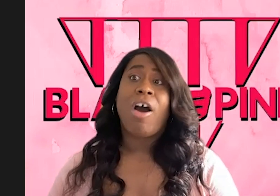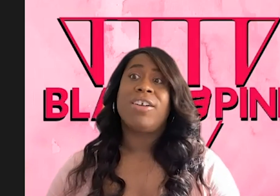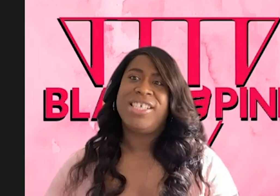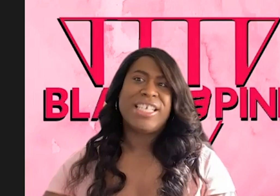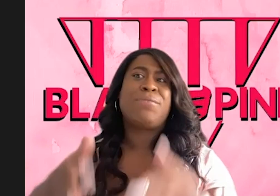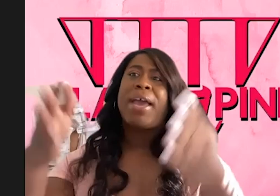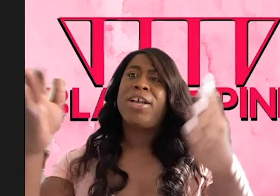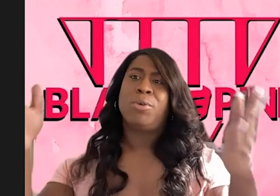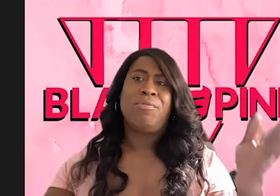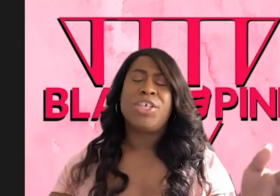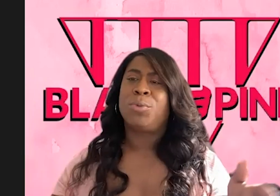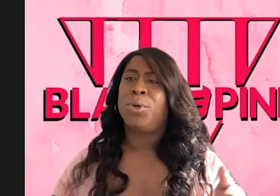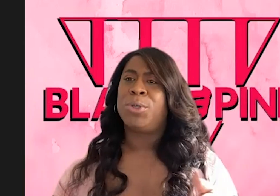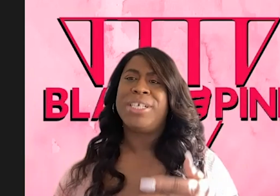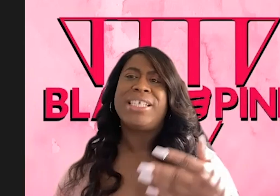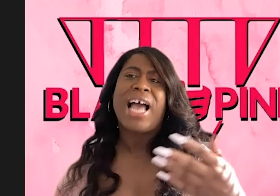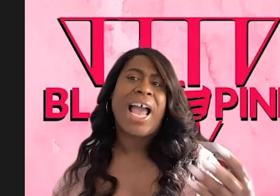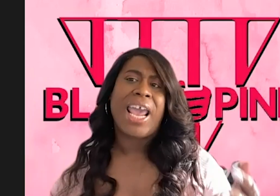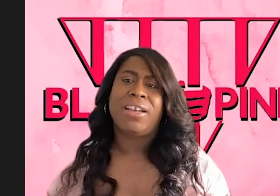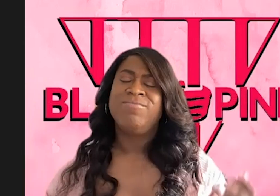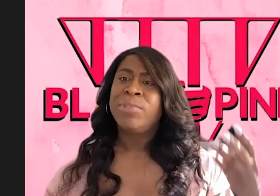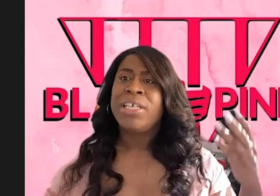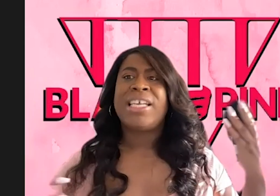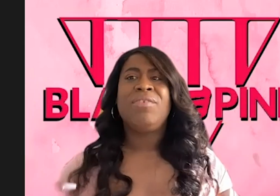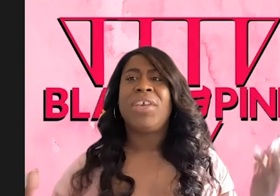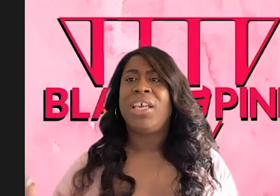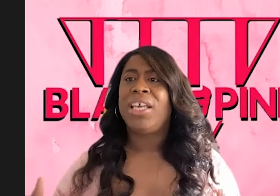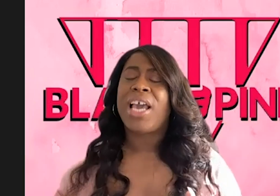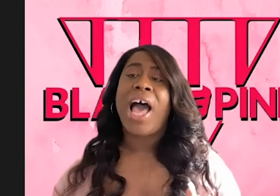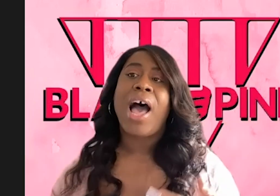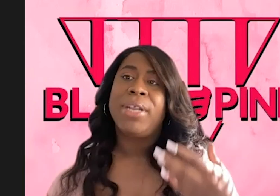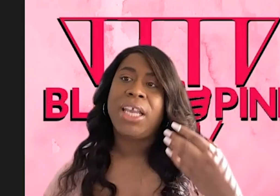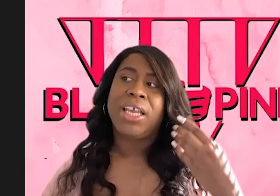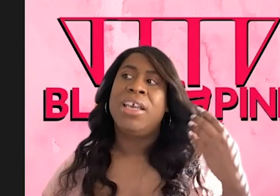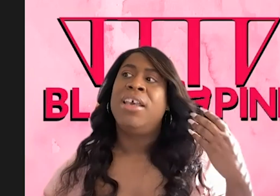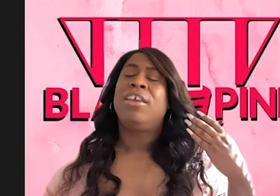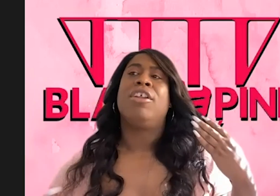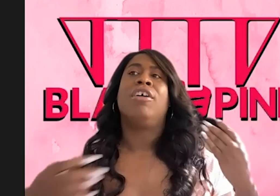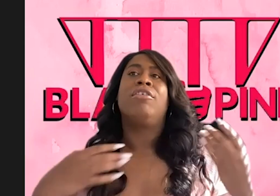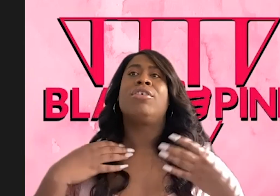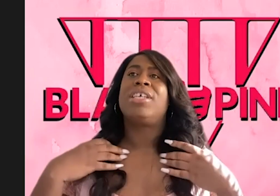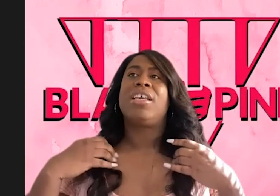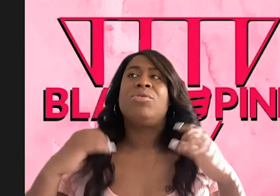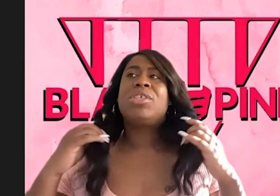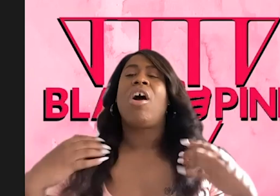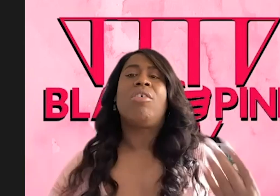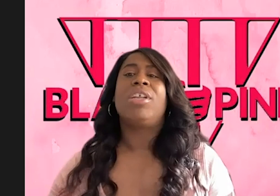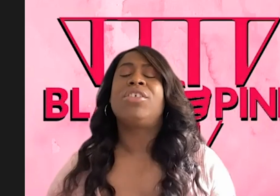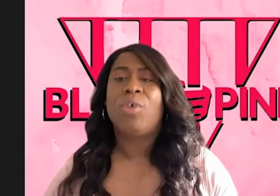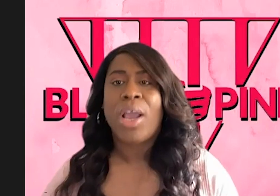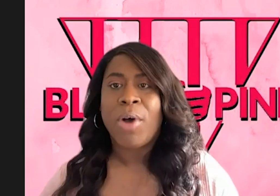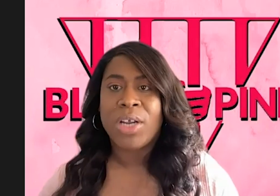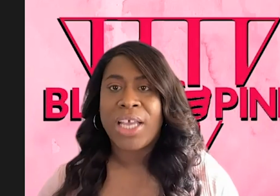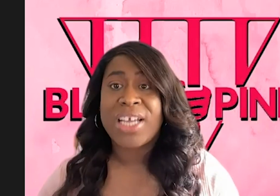y las artes es un espectro de diseño visual, televisión, comedia, ves arte en Instagram todo el día.